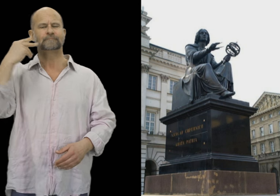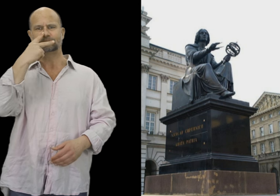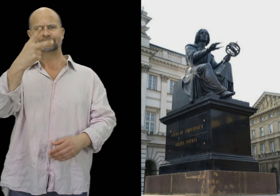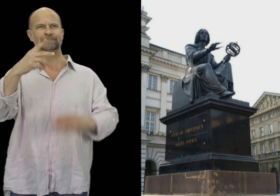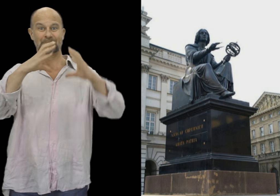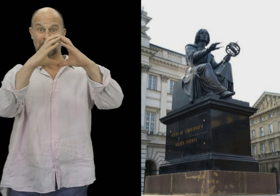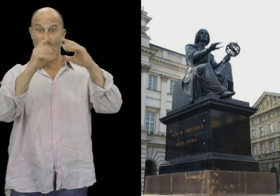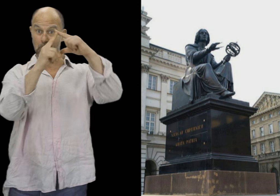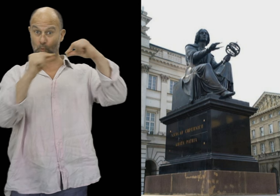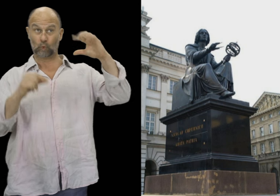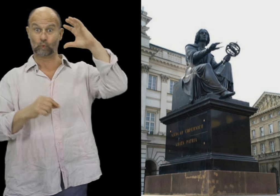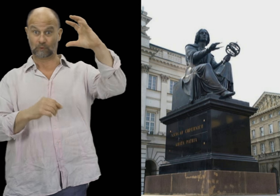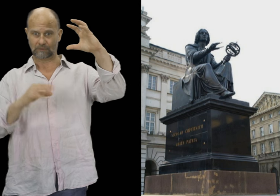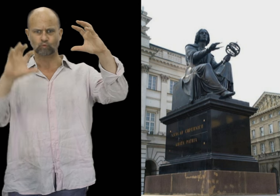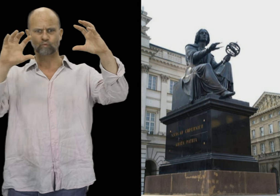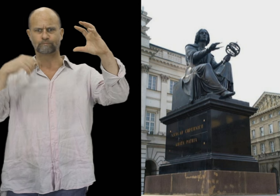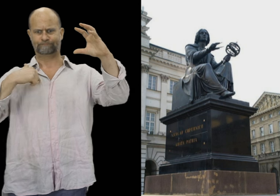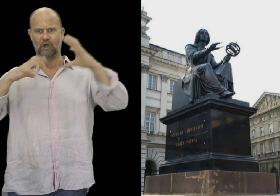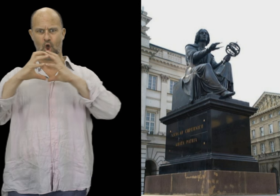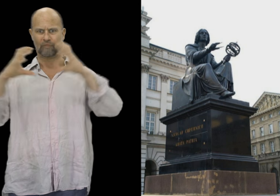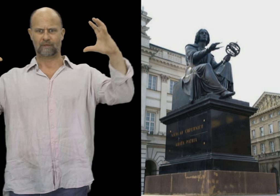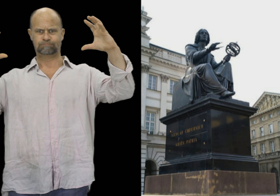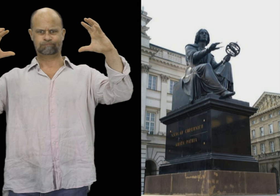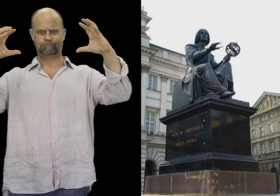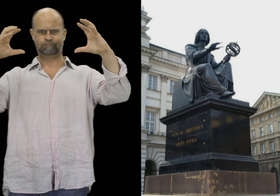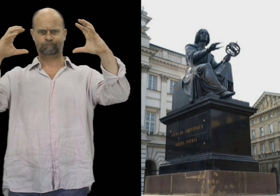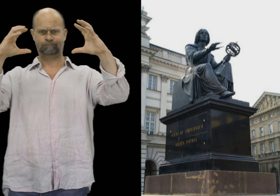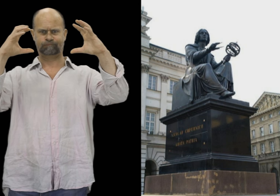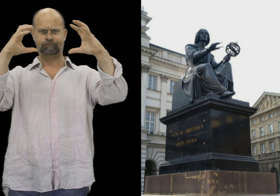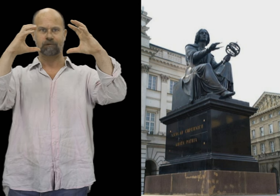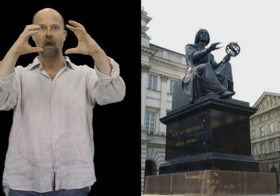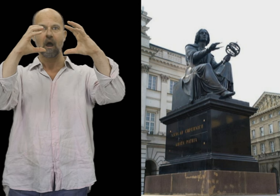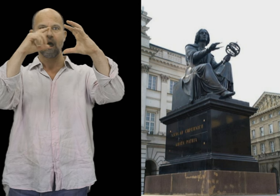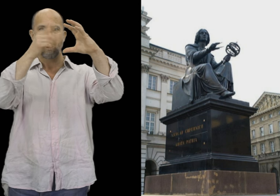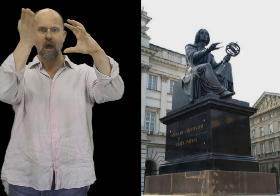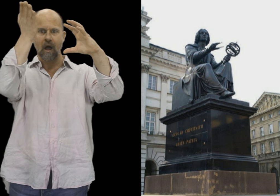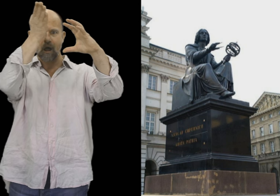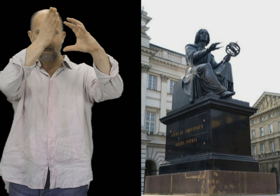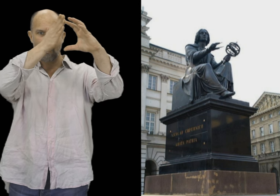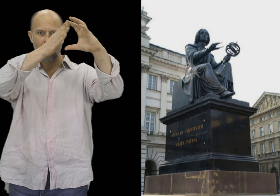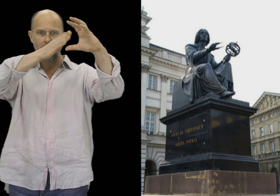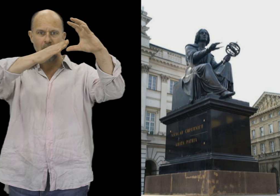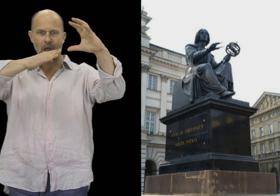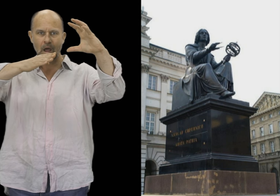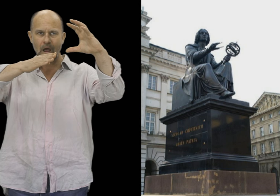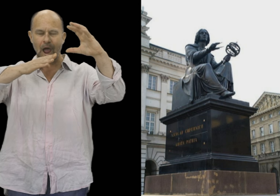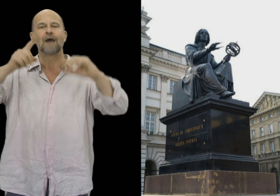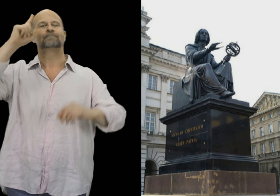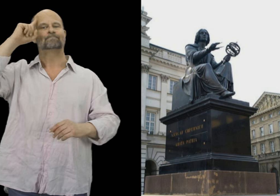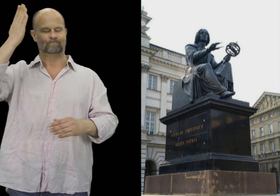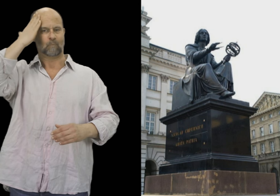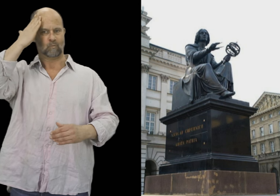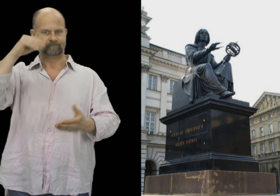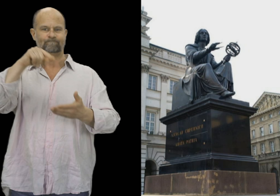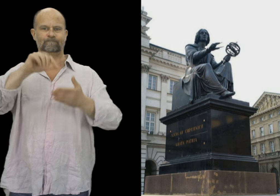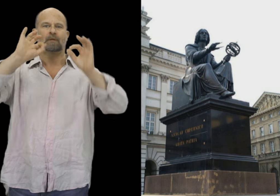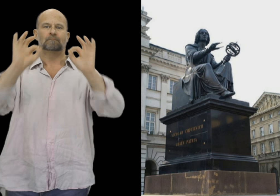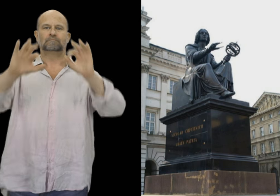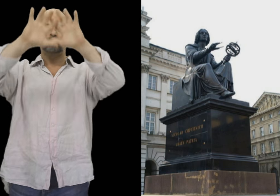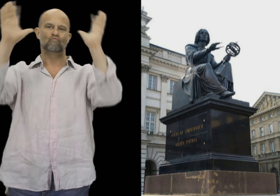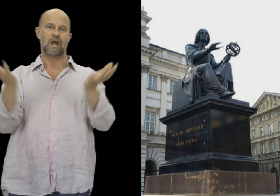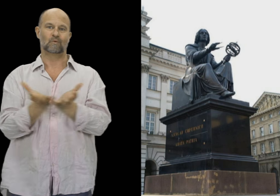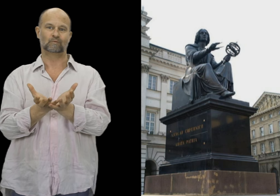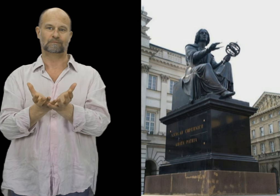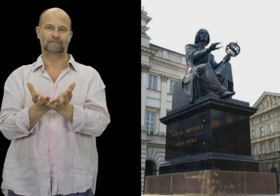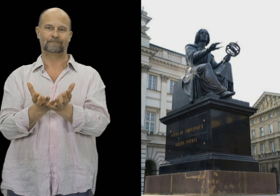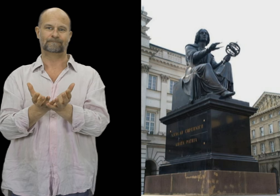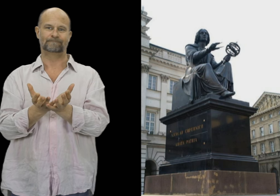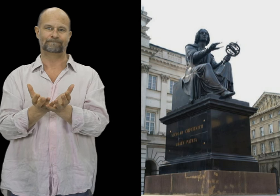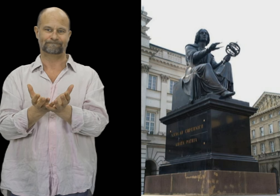Natürlich durch anhand von Mondfinsternisse. Sie erkannten das sofort ohne Mühe.